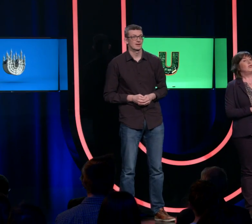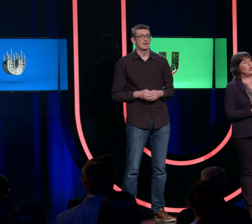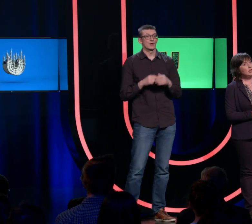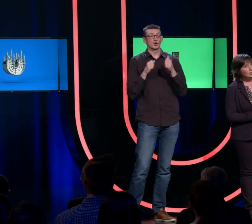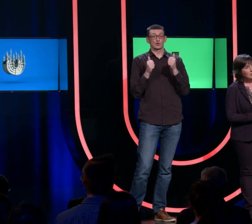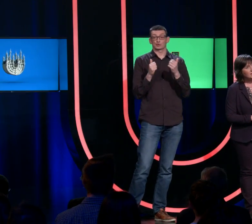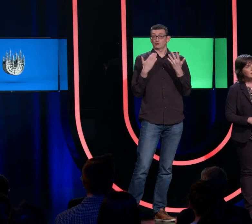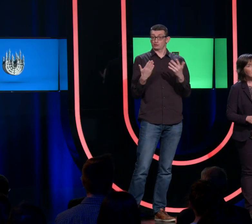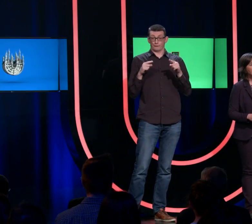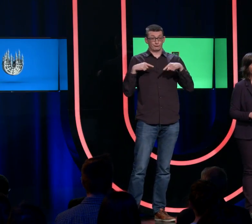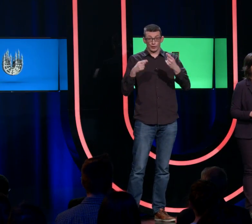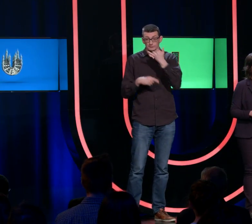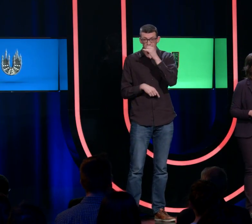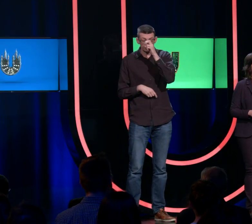Het volgende misverstand is: